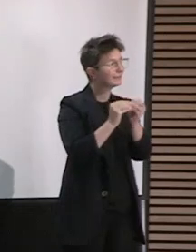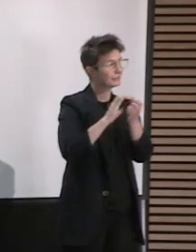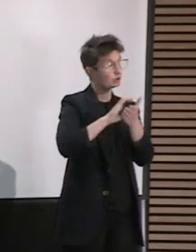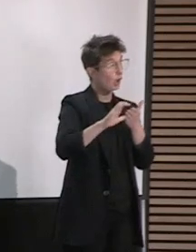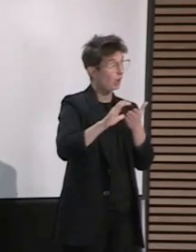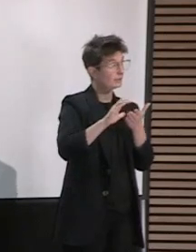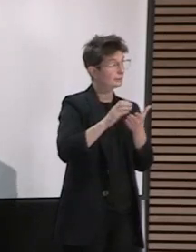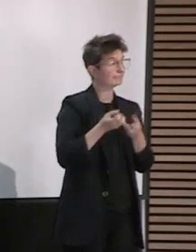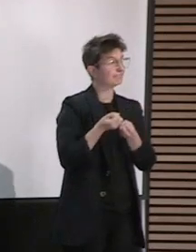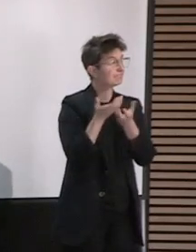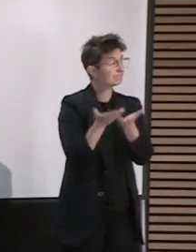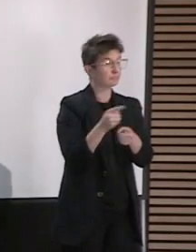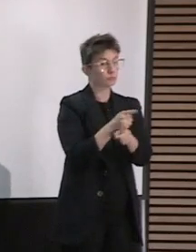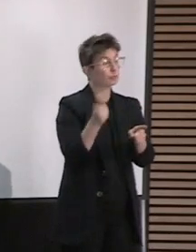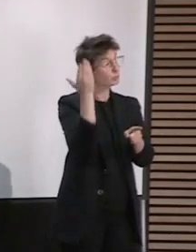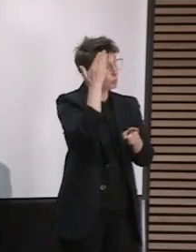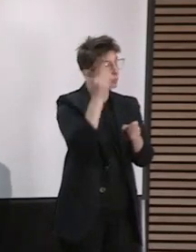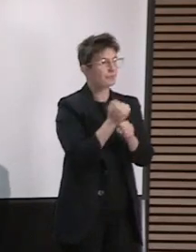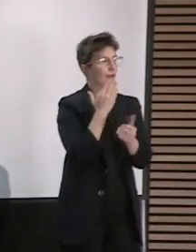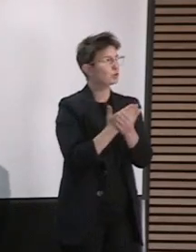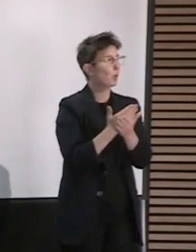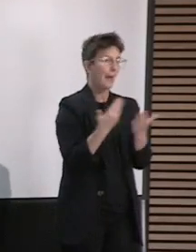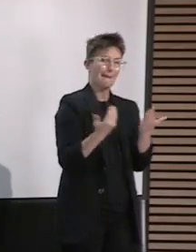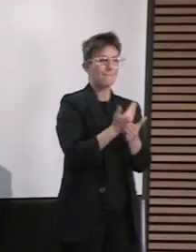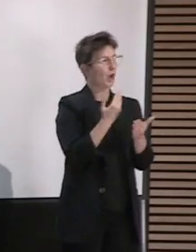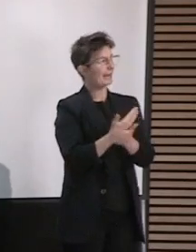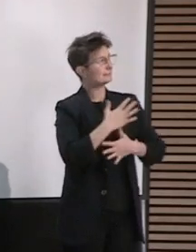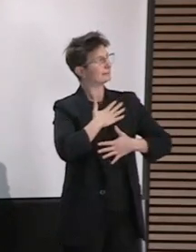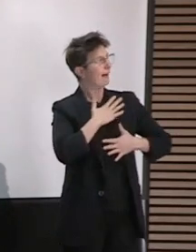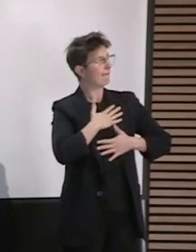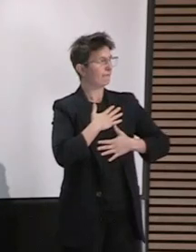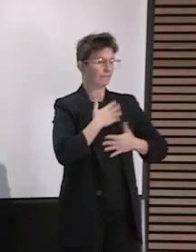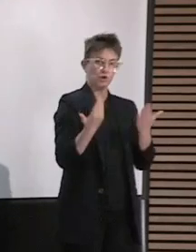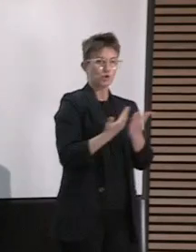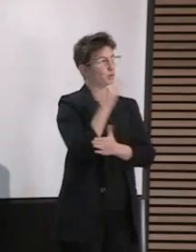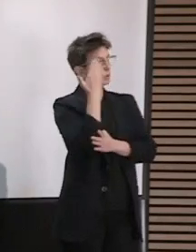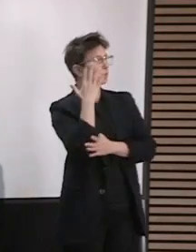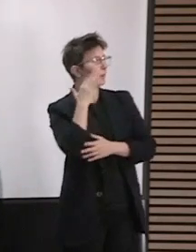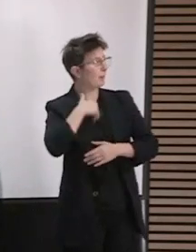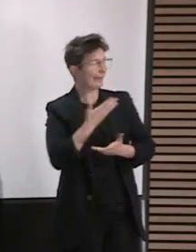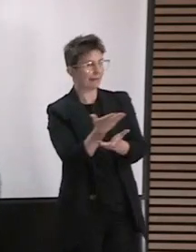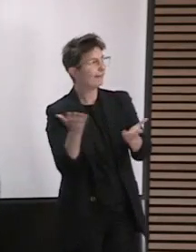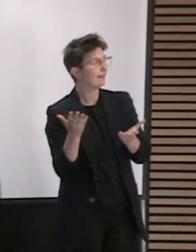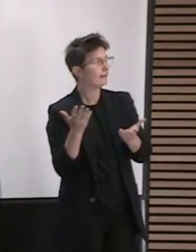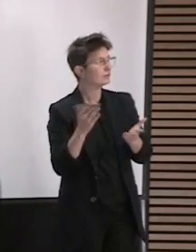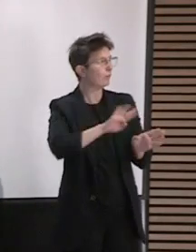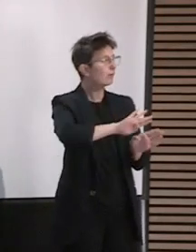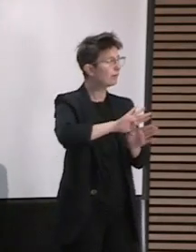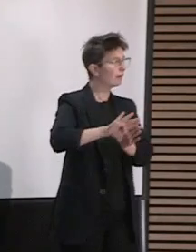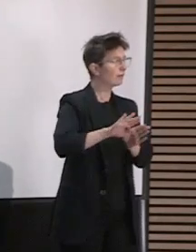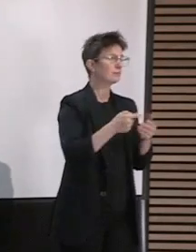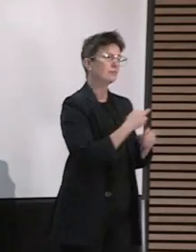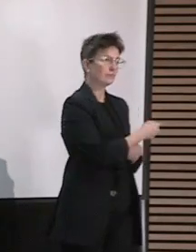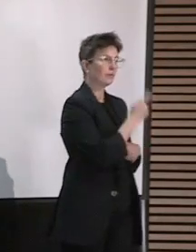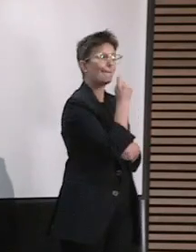Kawanatanga e whai ana te